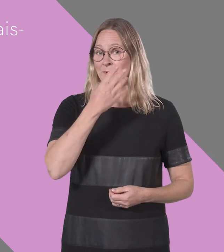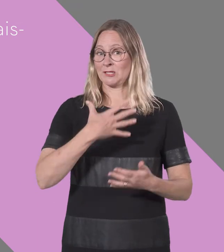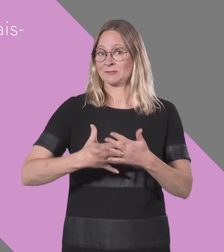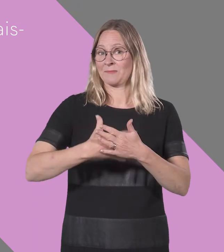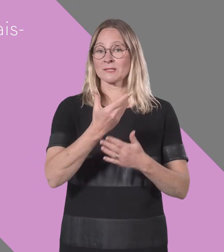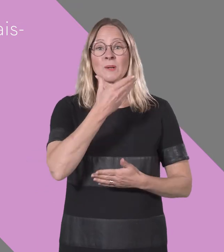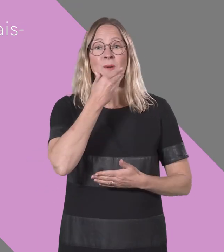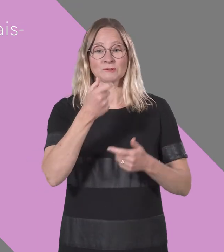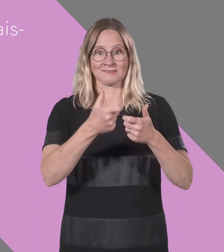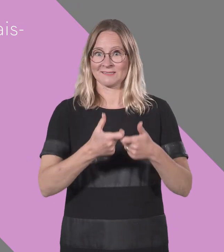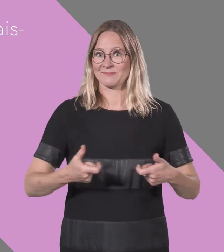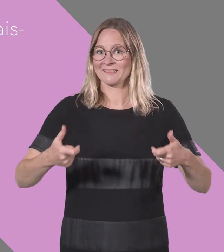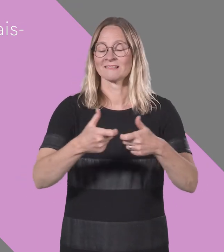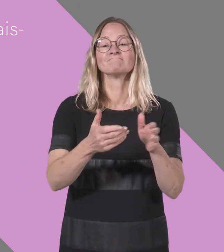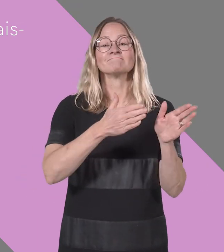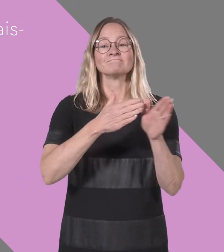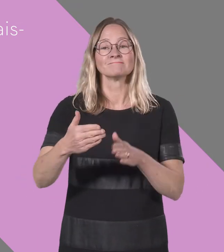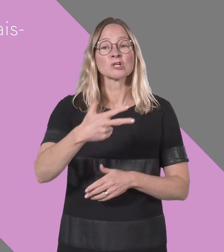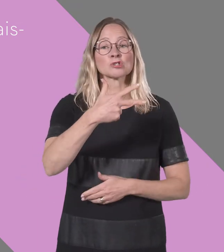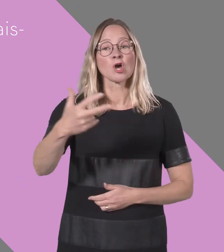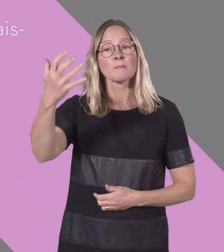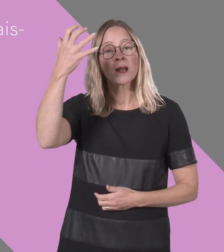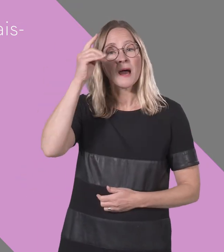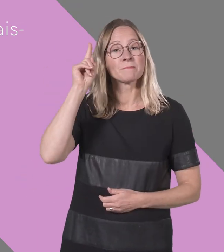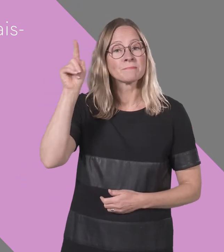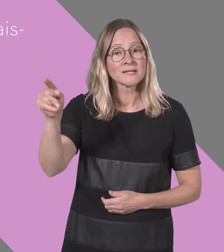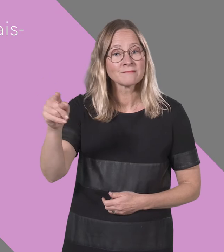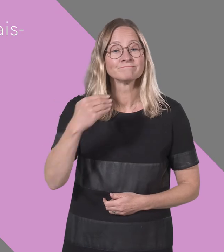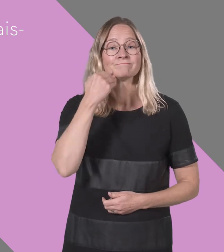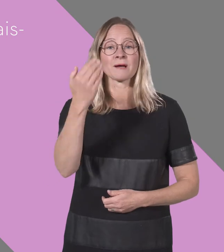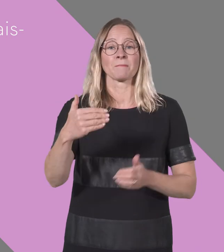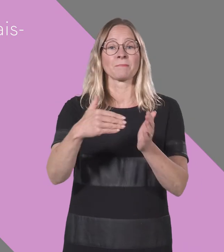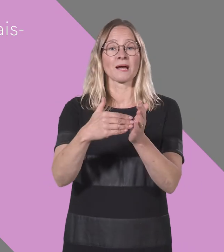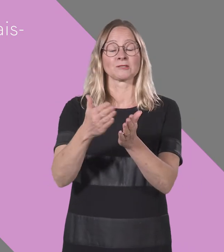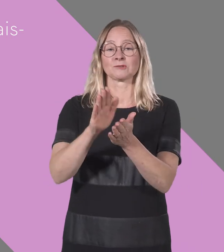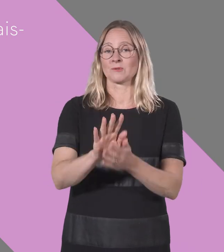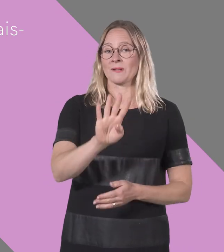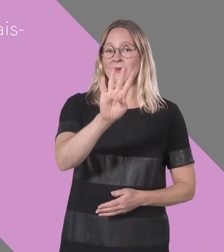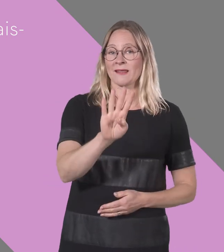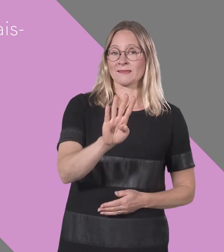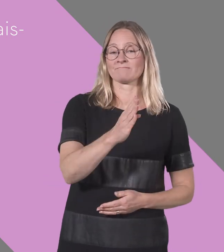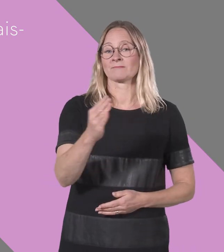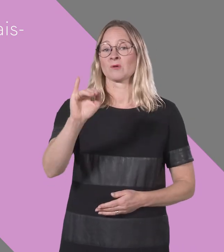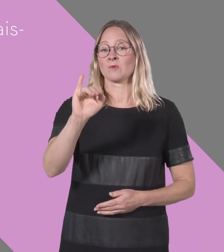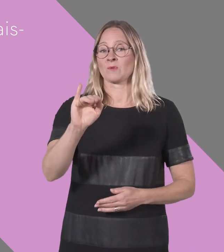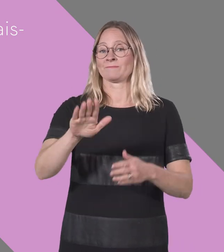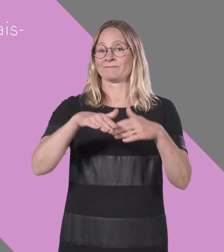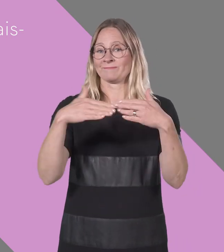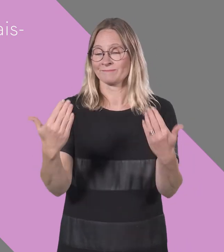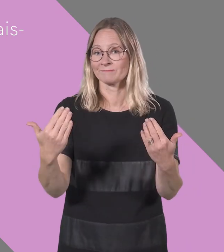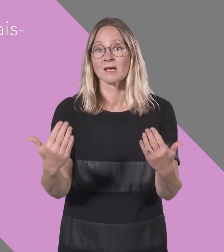Pohjoismainen nuorisoseminaari järjestetään Kööpenhaminassa 4.-6.11.2022, -